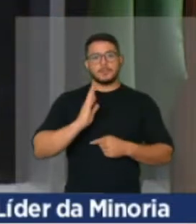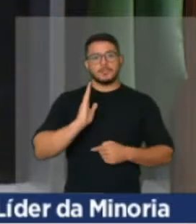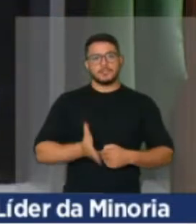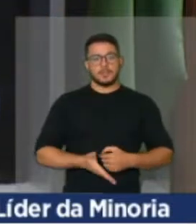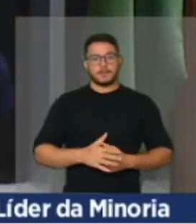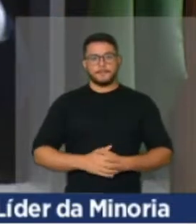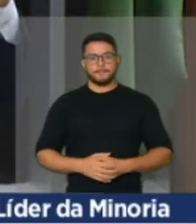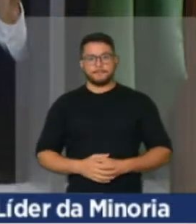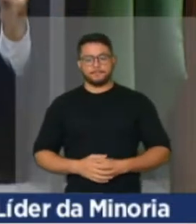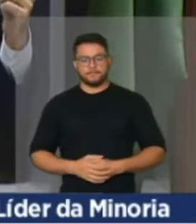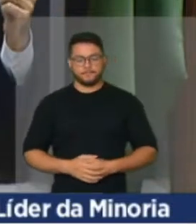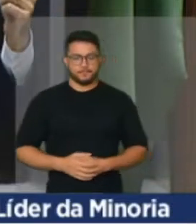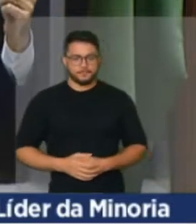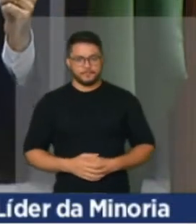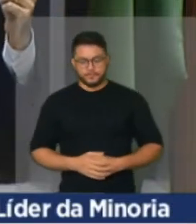NÃO É SÓ IMORAL ELE SE BENEFICIAR DO SEU CARGO, É